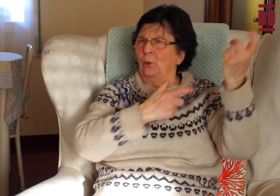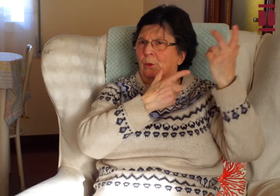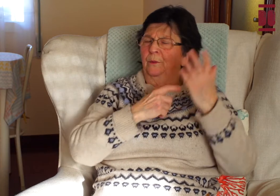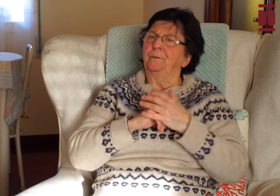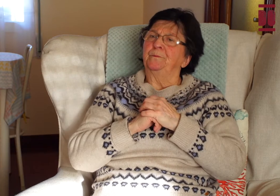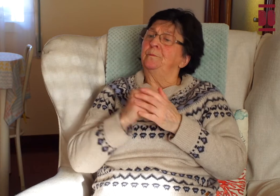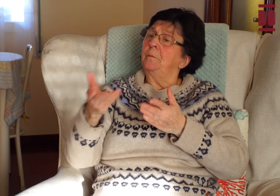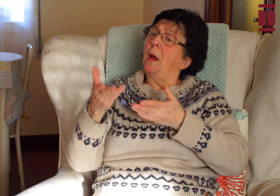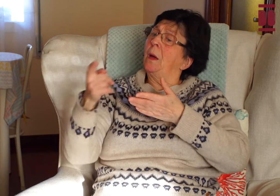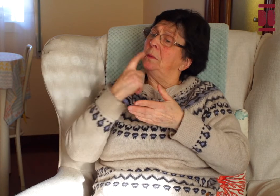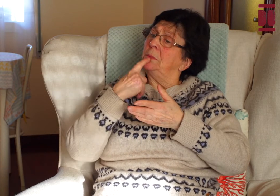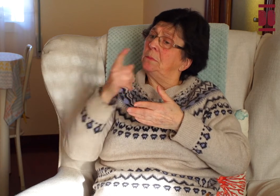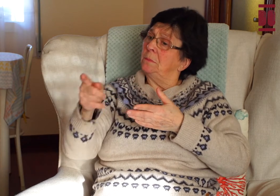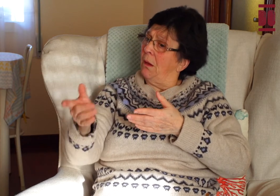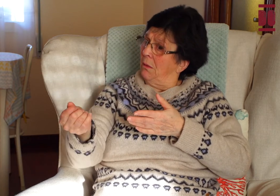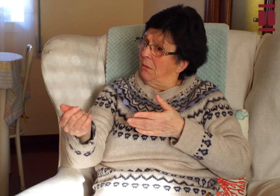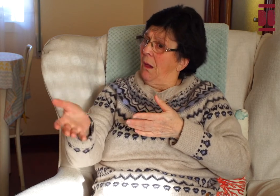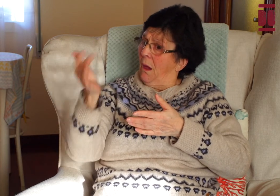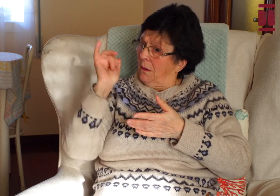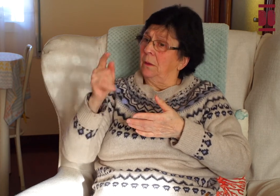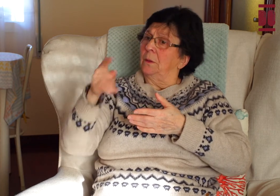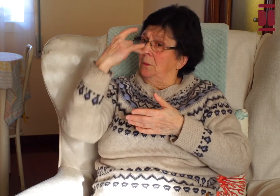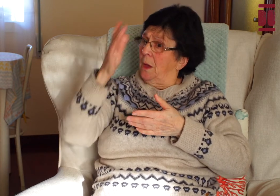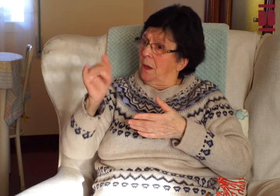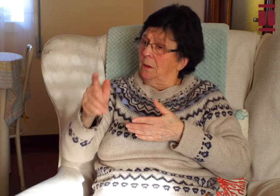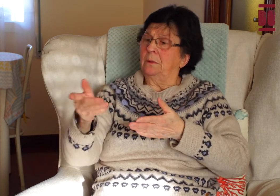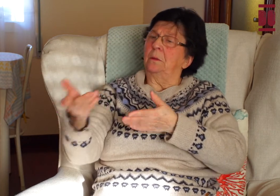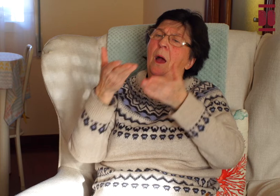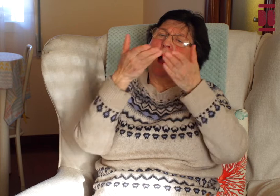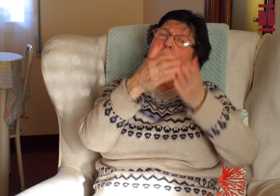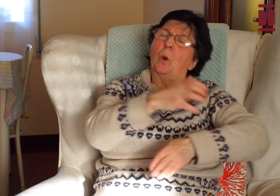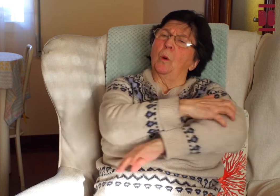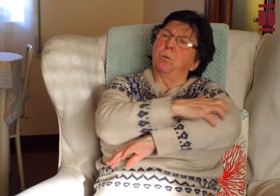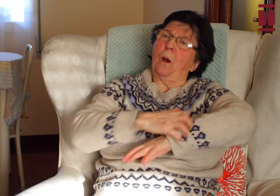dijeron: "¿Tienes dinero, tienes vacas? Pues ayuda, ayuda a los pobres".